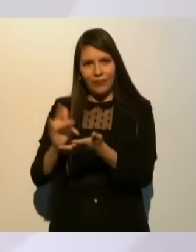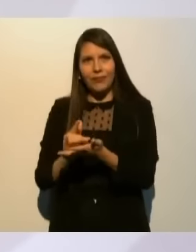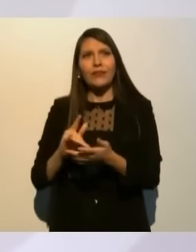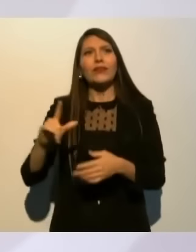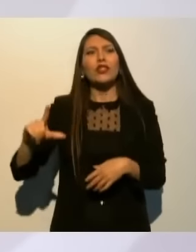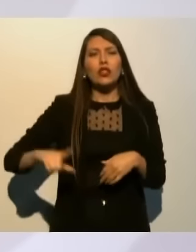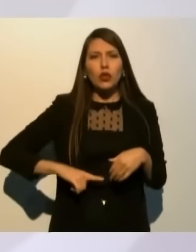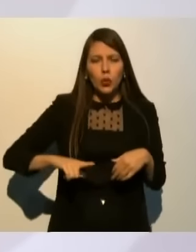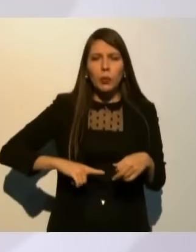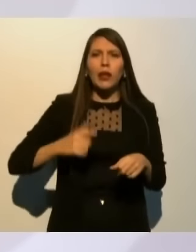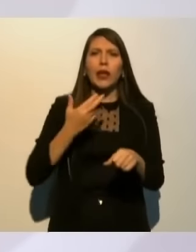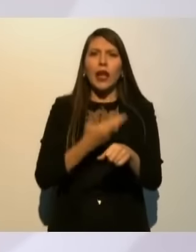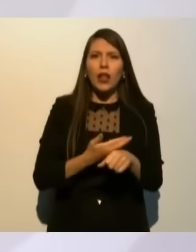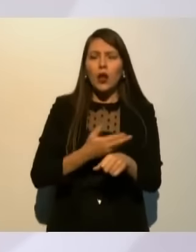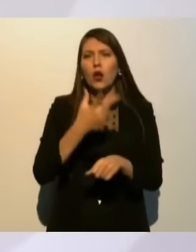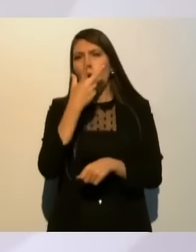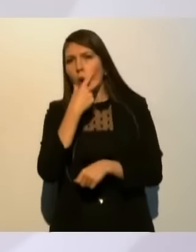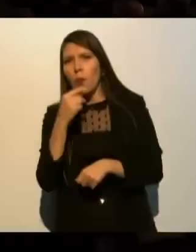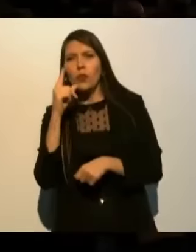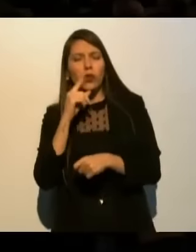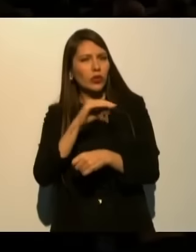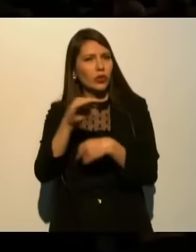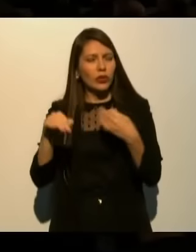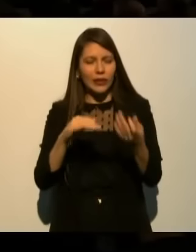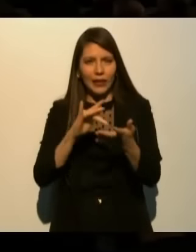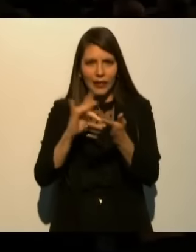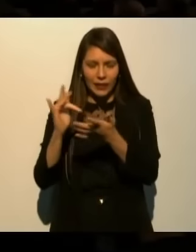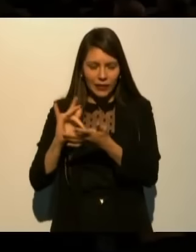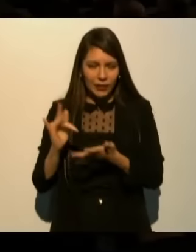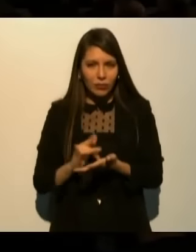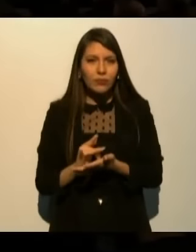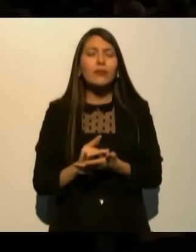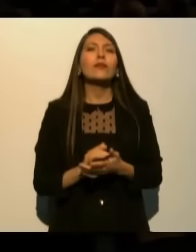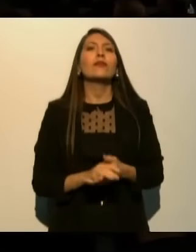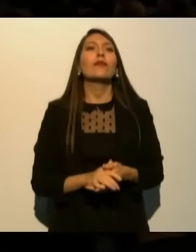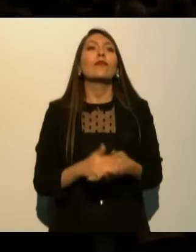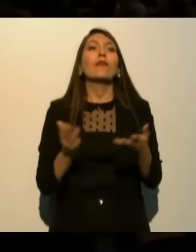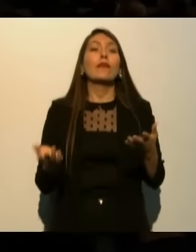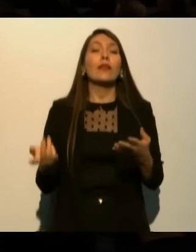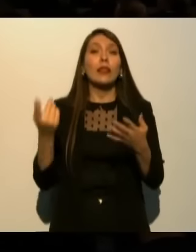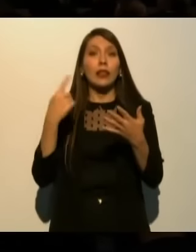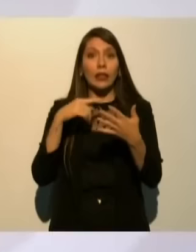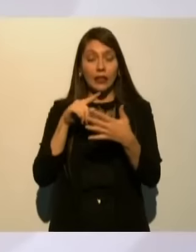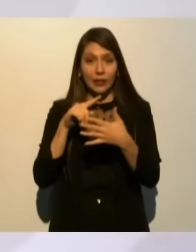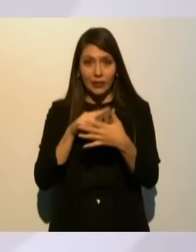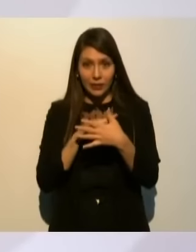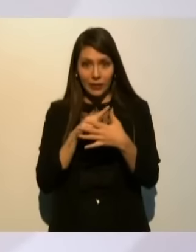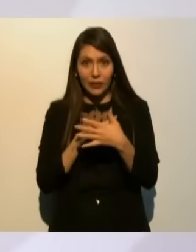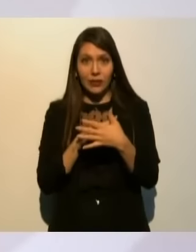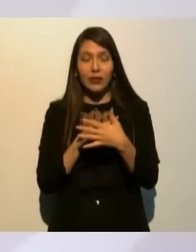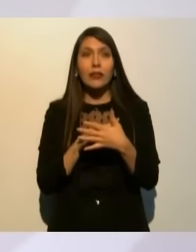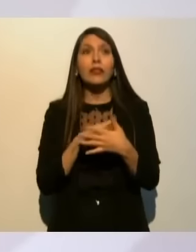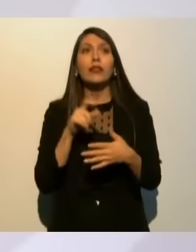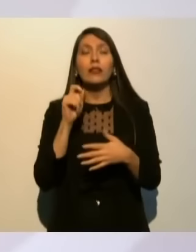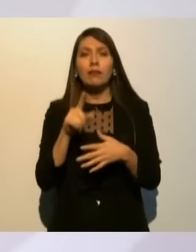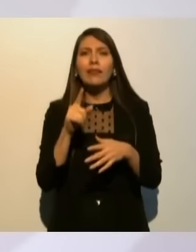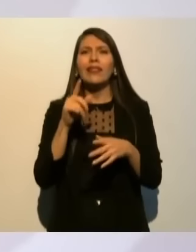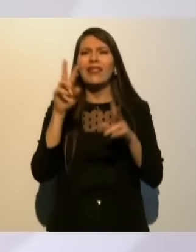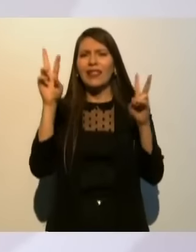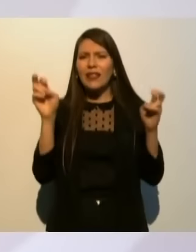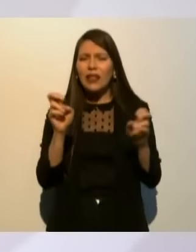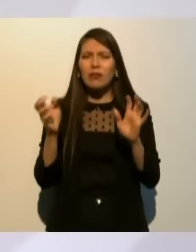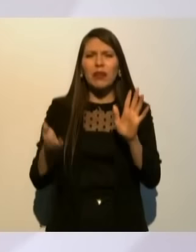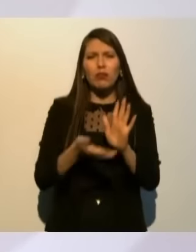muchas gracias gobernadores y finalmente cinco en materia de infraestructura estamos trabajando